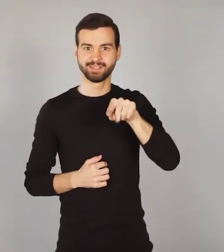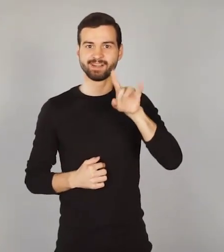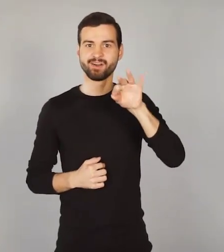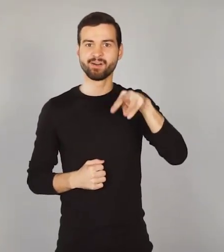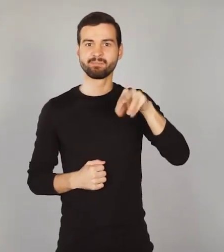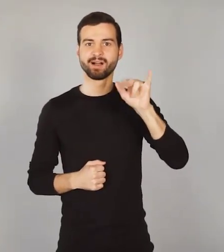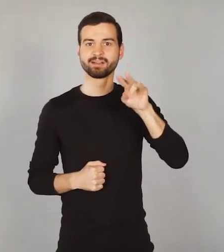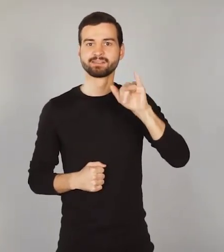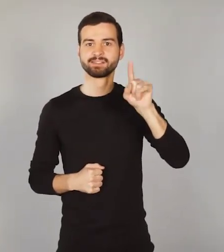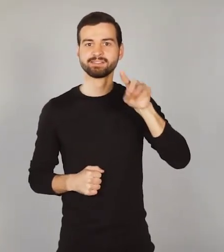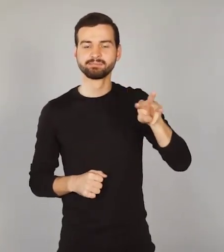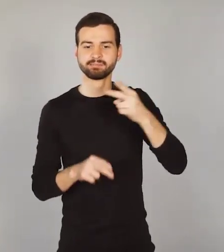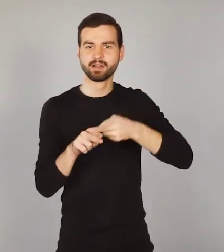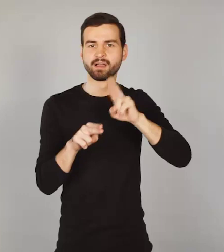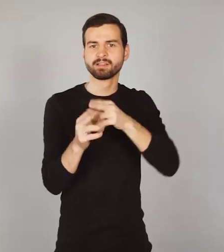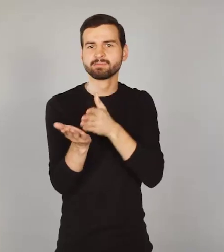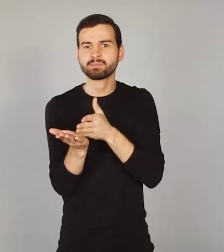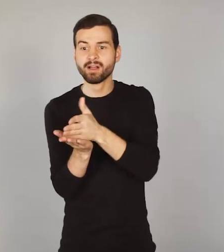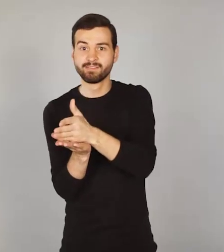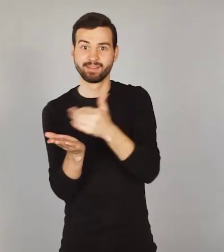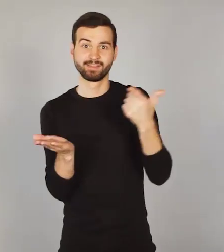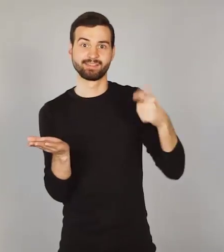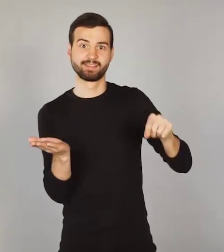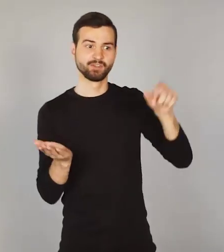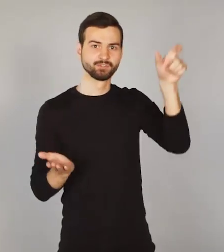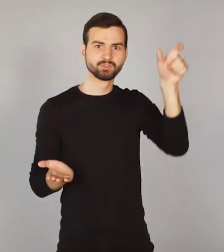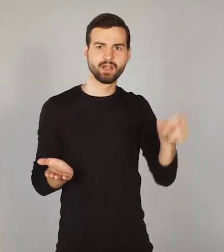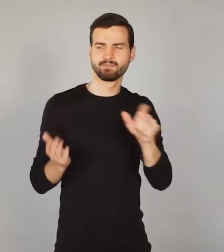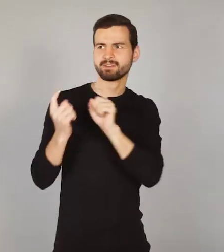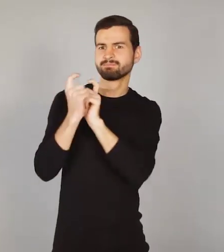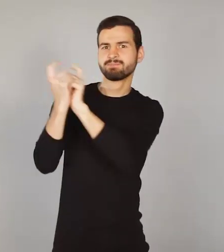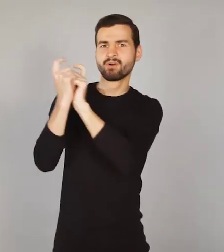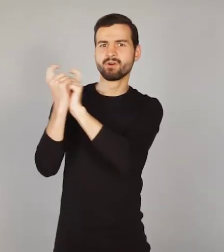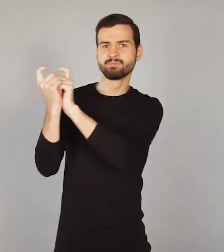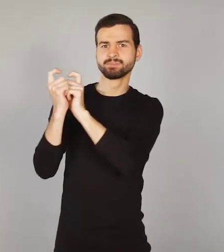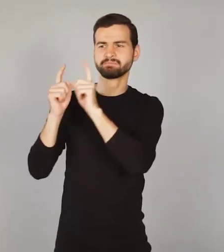Романтизм – это направление, которое показывает борьбу человека